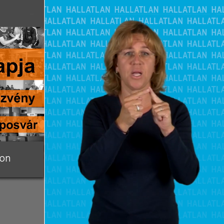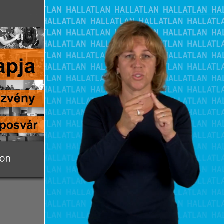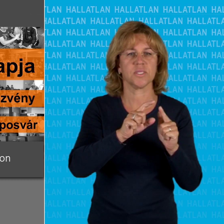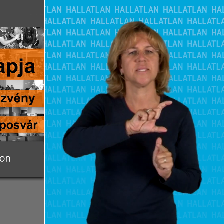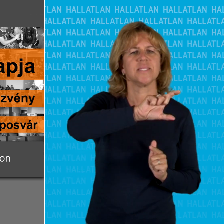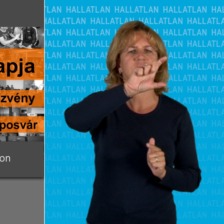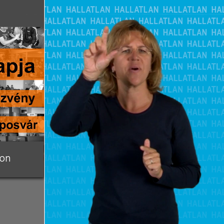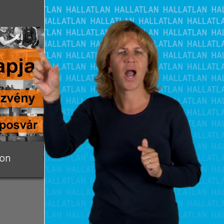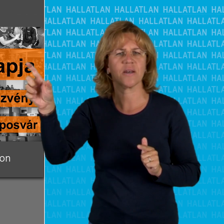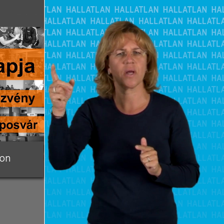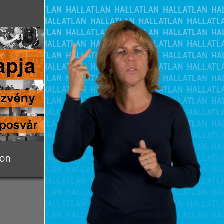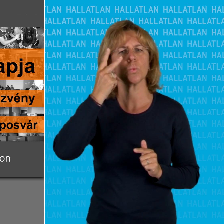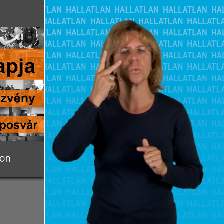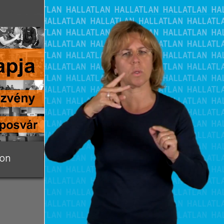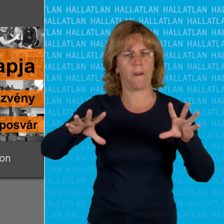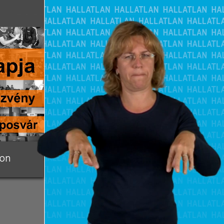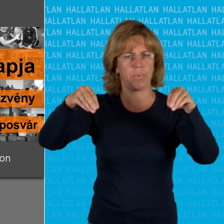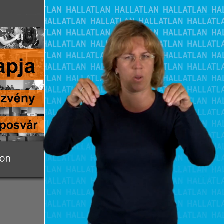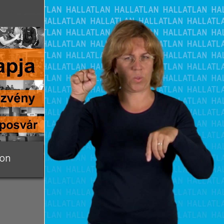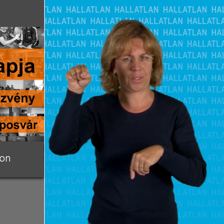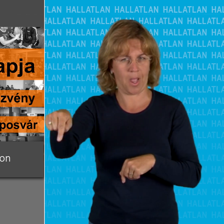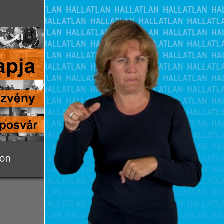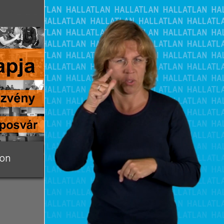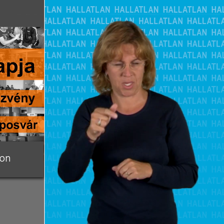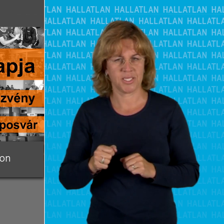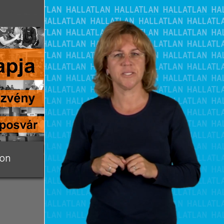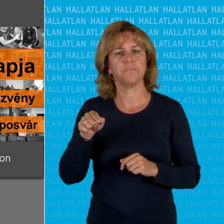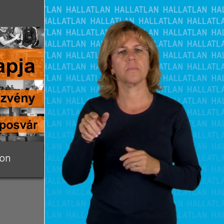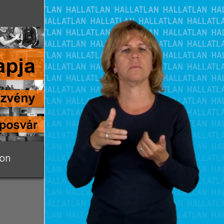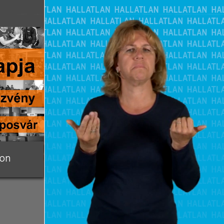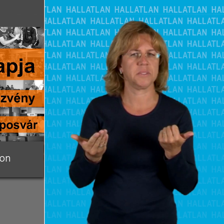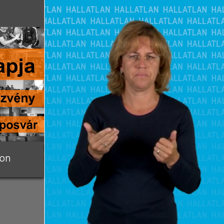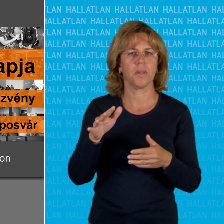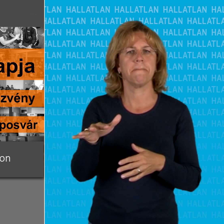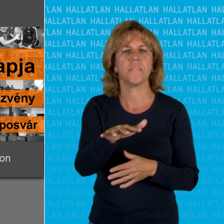2. Szivárvány Kultúrpalota: